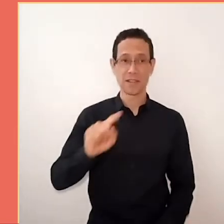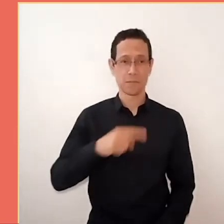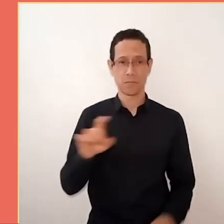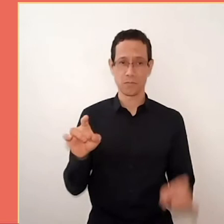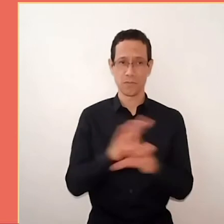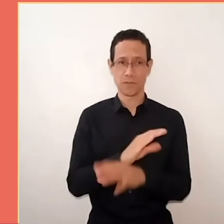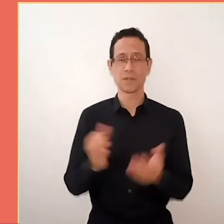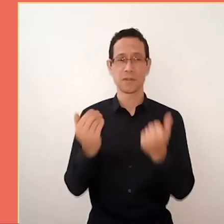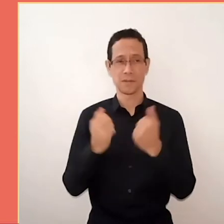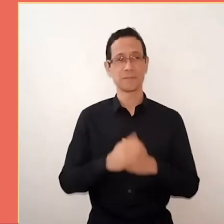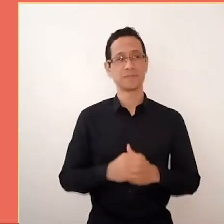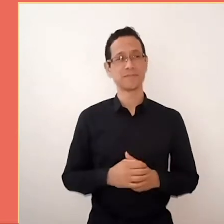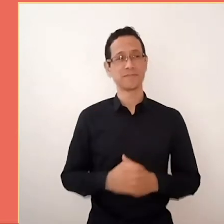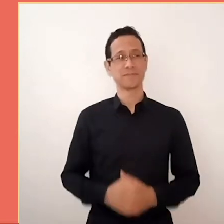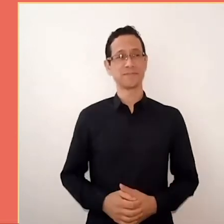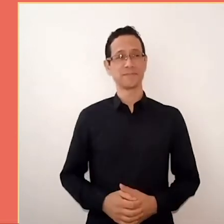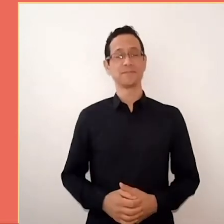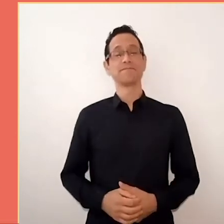Temos que nos perguntar